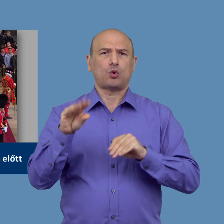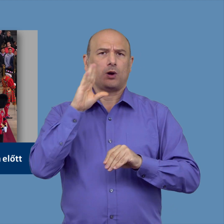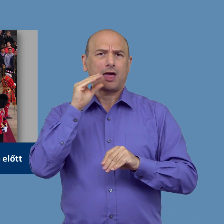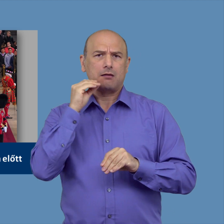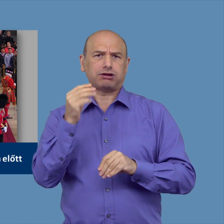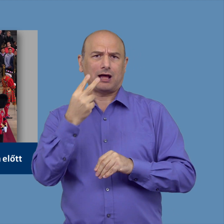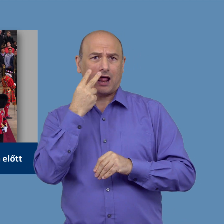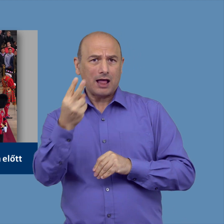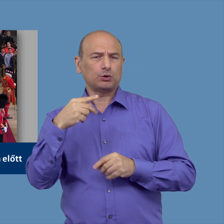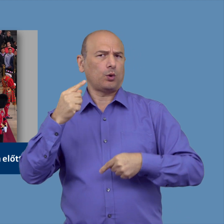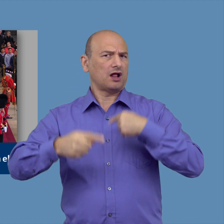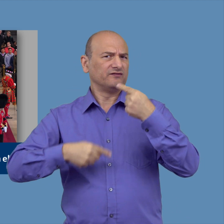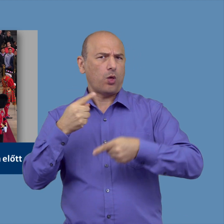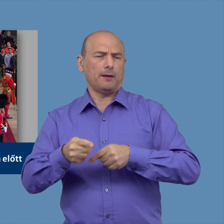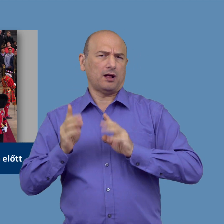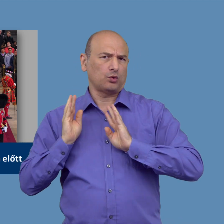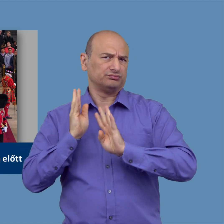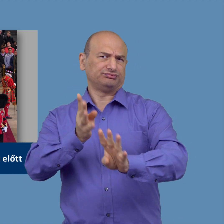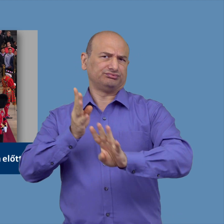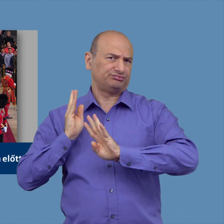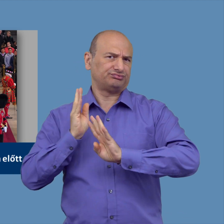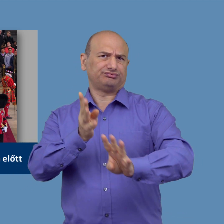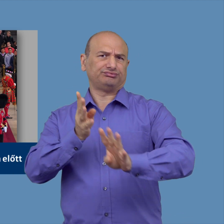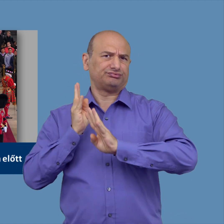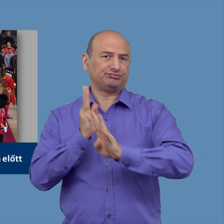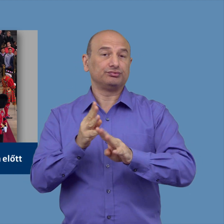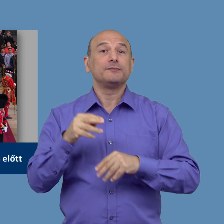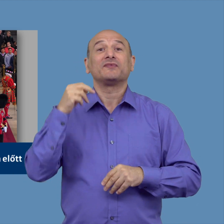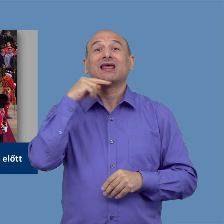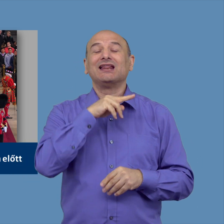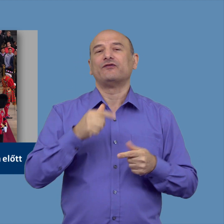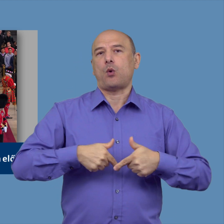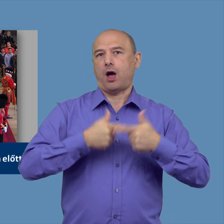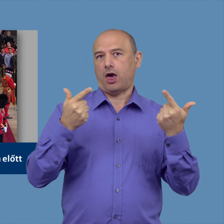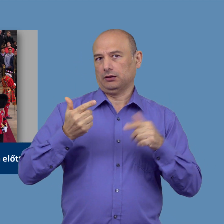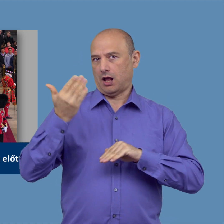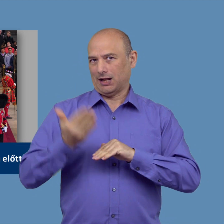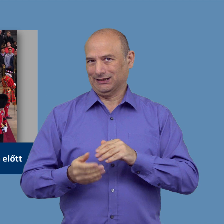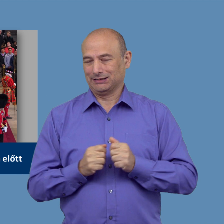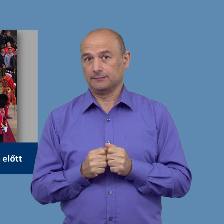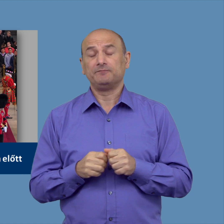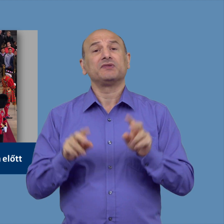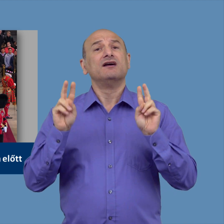Vasárnap is hatalmas sor állt a ravatal előtt. A ravatal hétfő hajnalig volt látogatható.